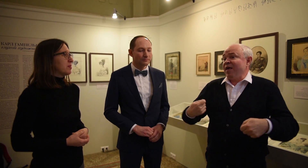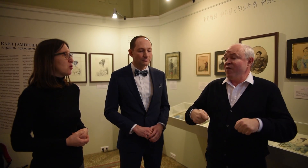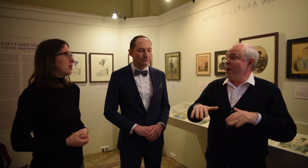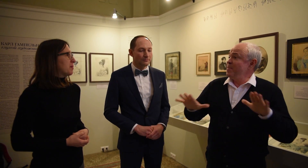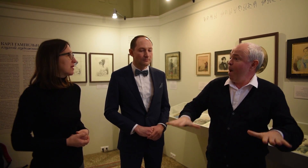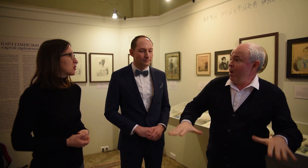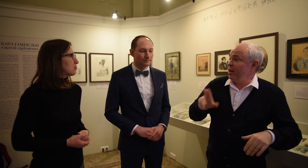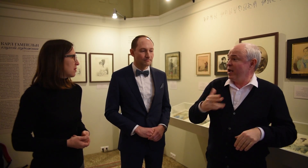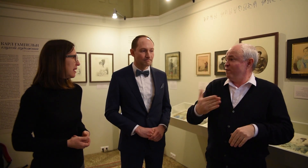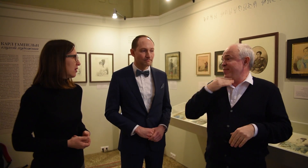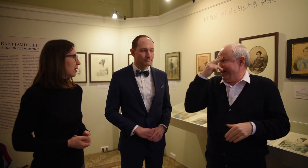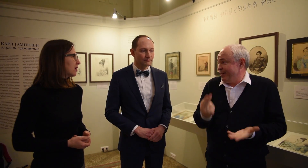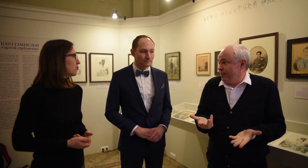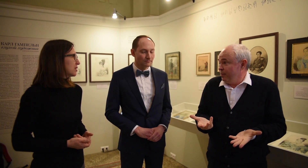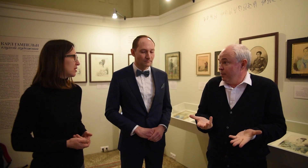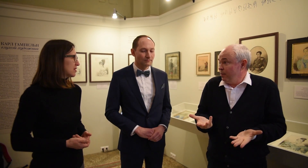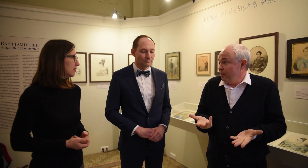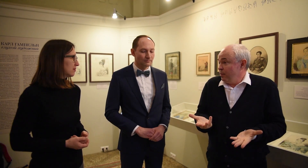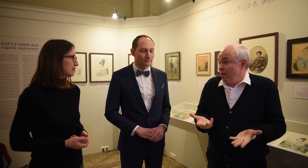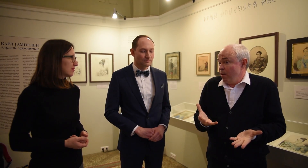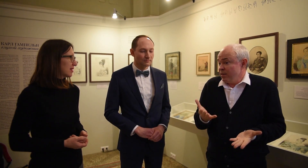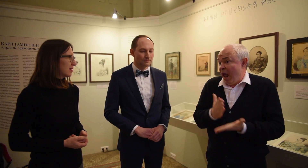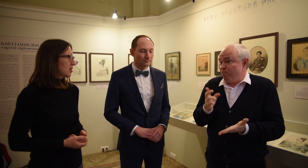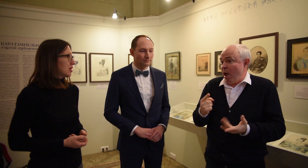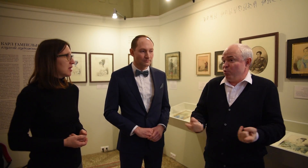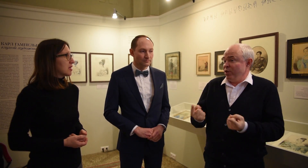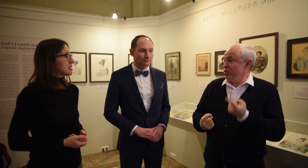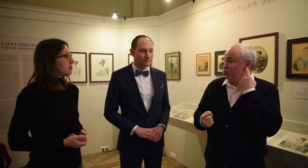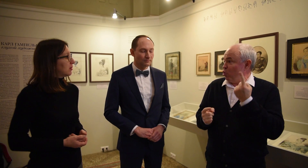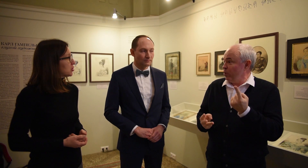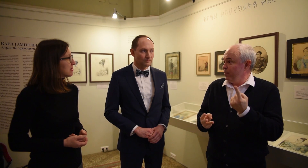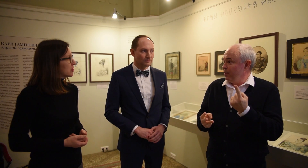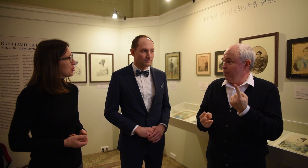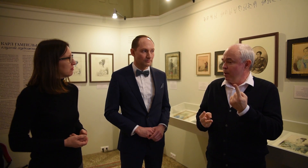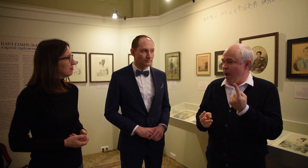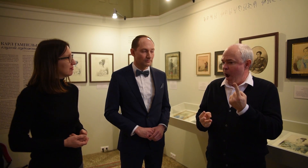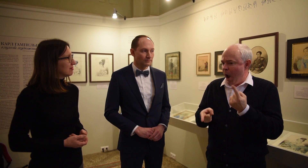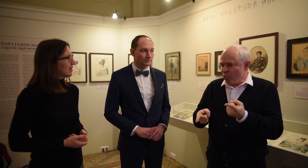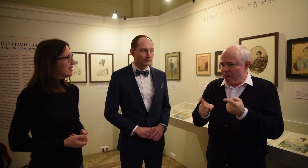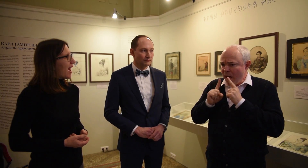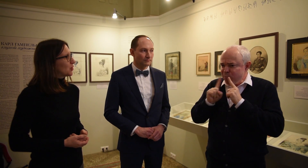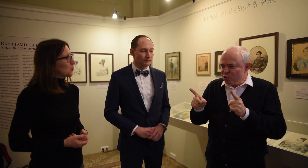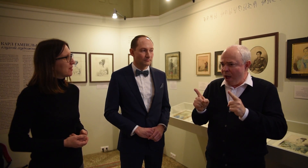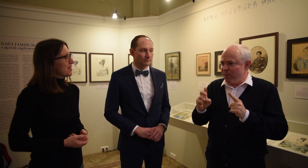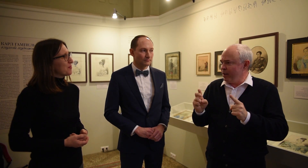Может быть, он стал бы продавцом мебели, как его отец. Стал обычным человеком. А тут необычная биография,